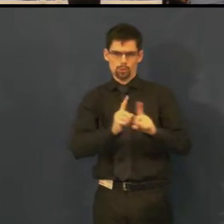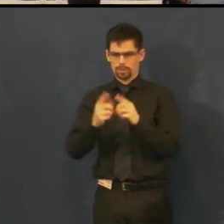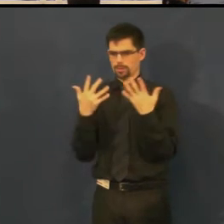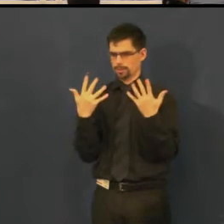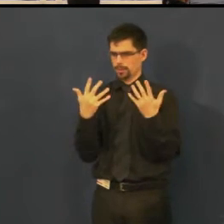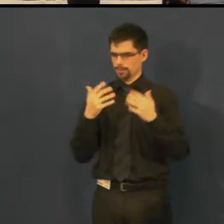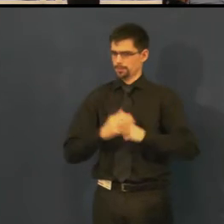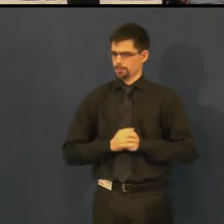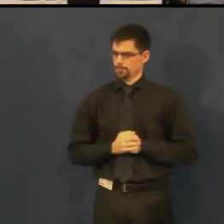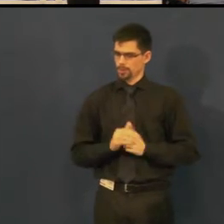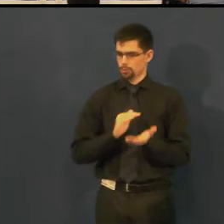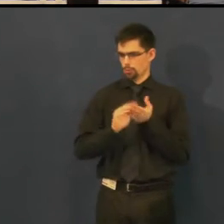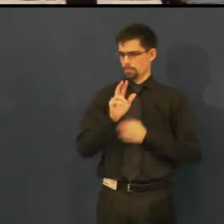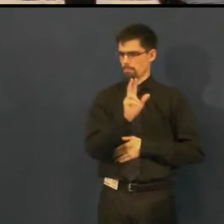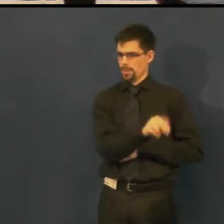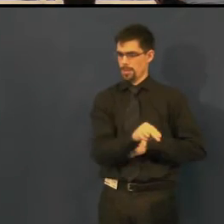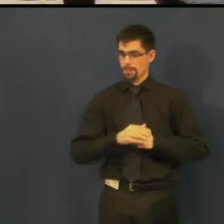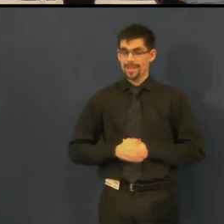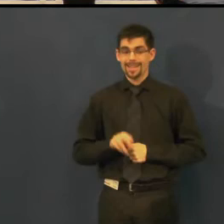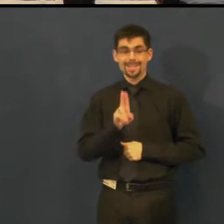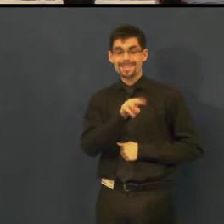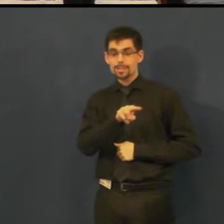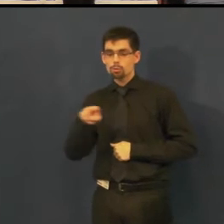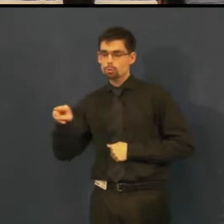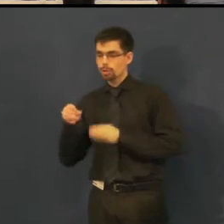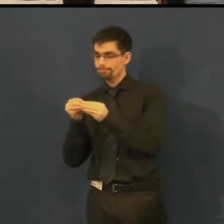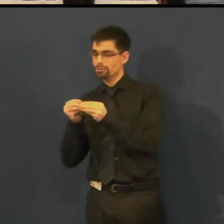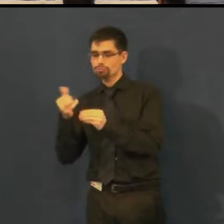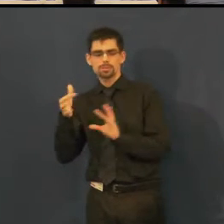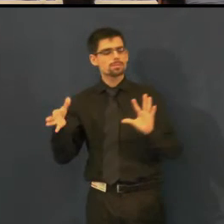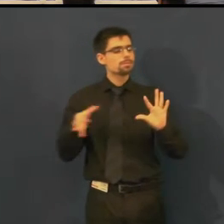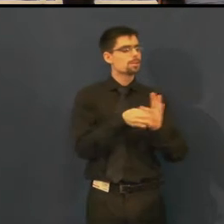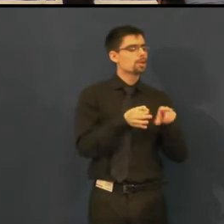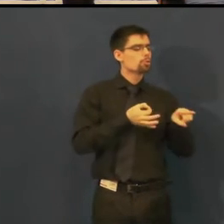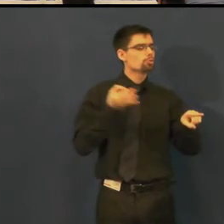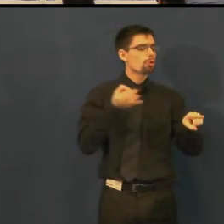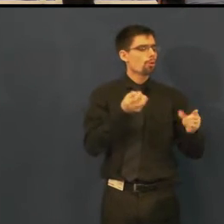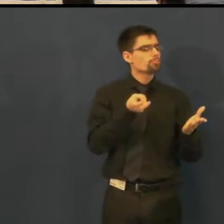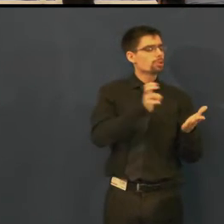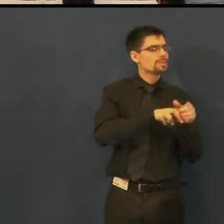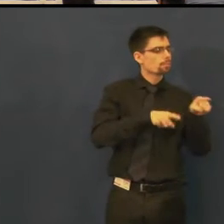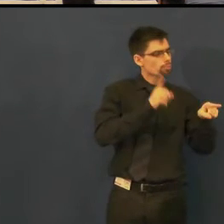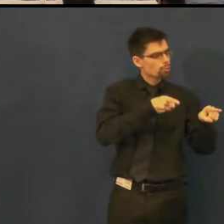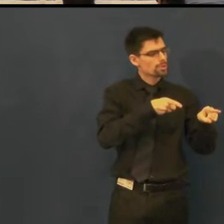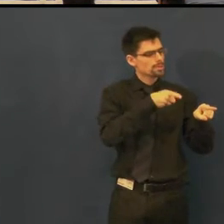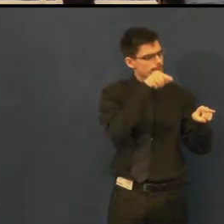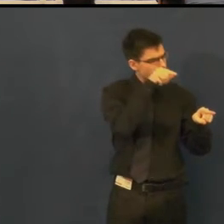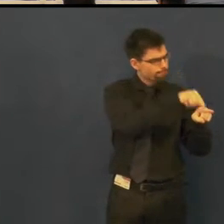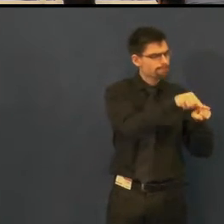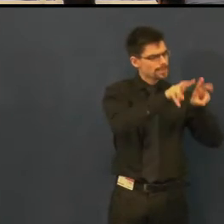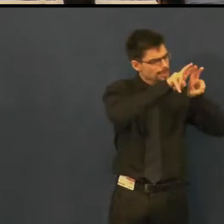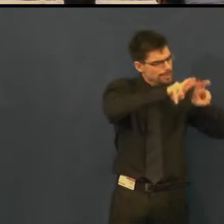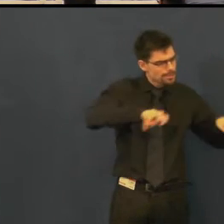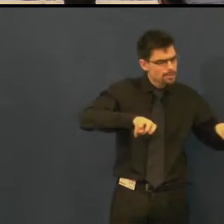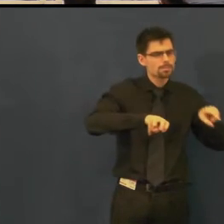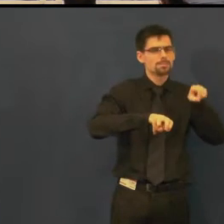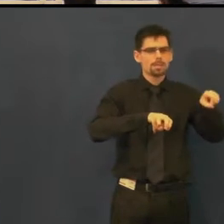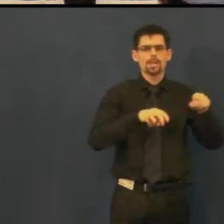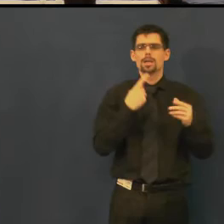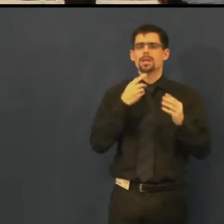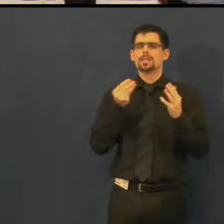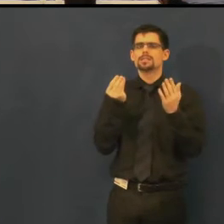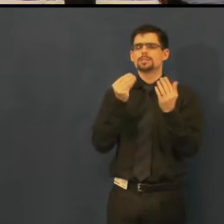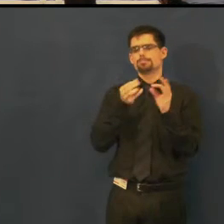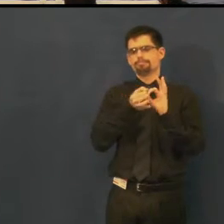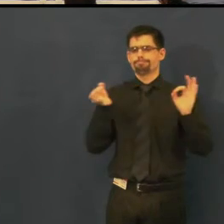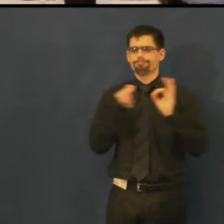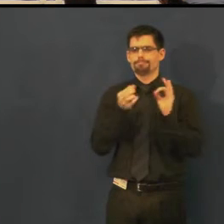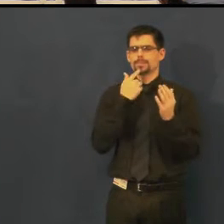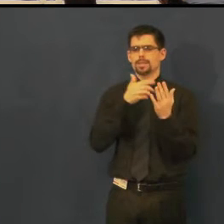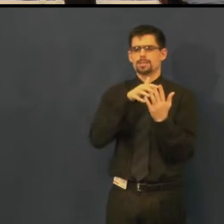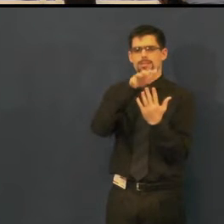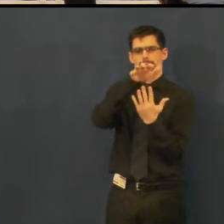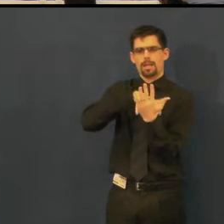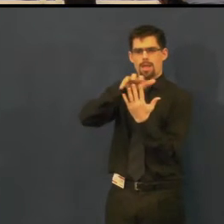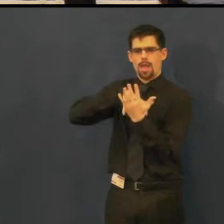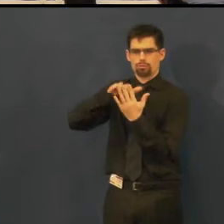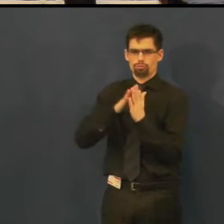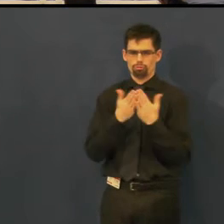Titulky vznikají na míru danému představení, předáme scénář, ten se přepíše,